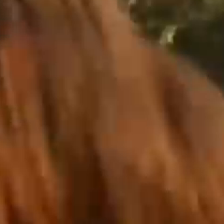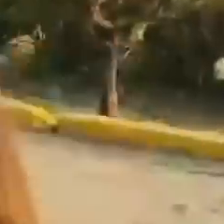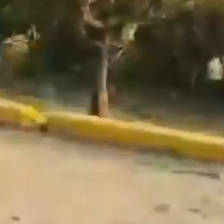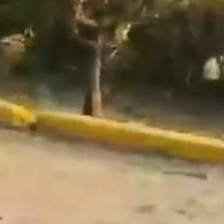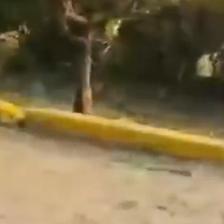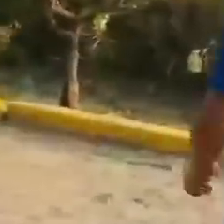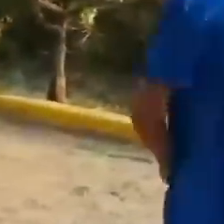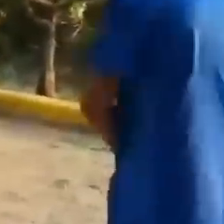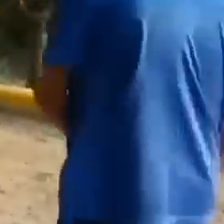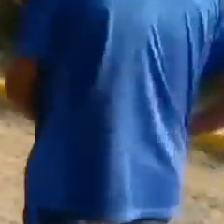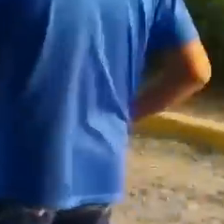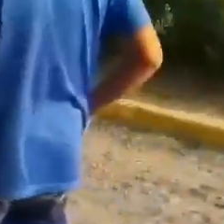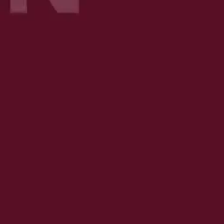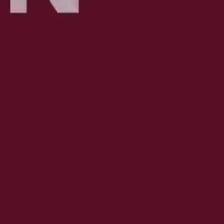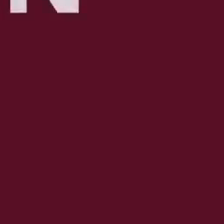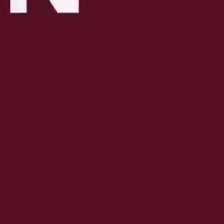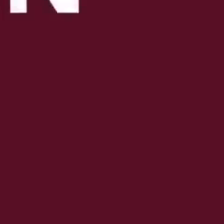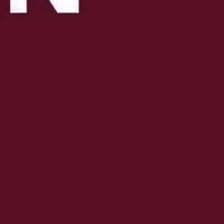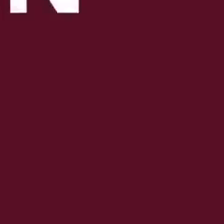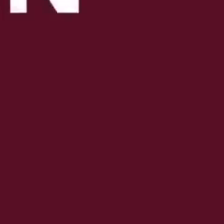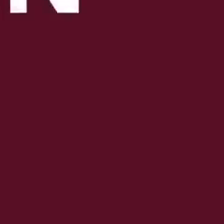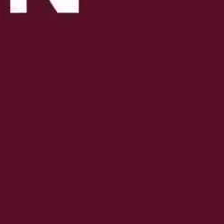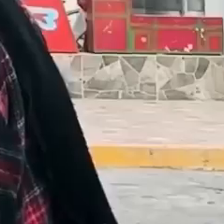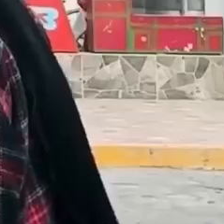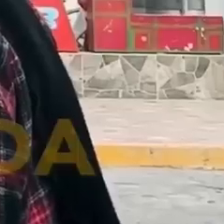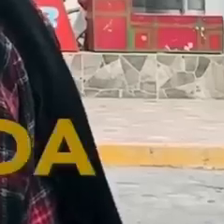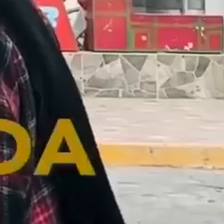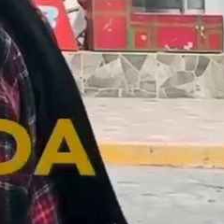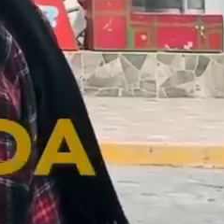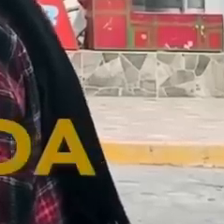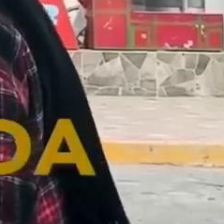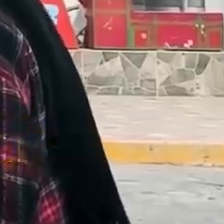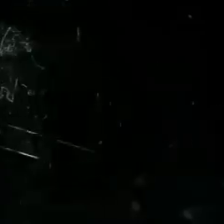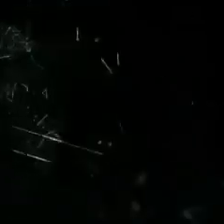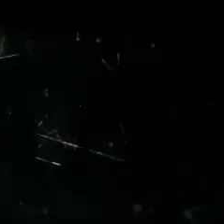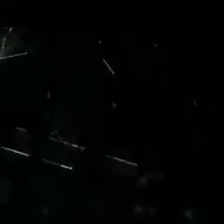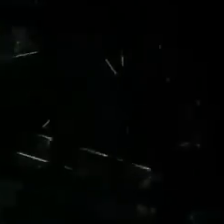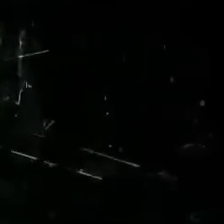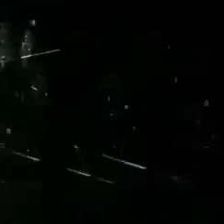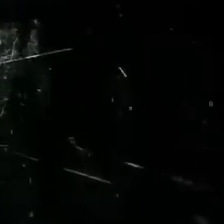que dañan a nuestras comunidades coordinación la seguridad es una tarea compartida entre las